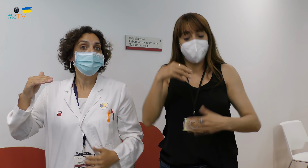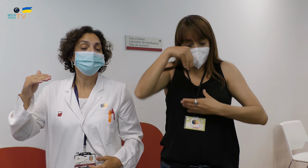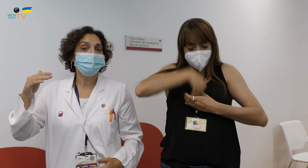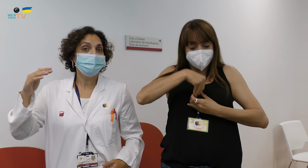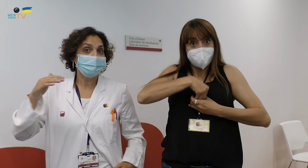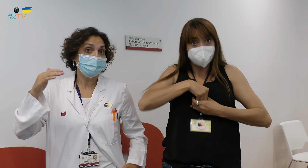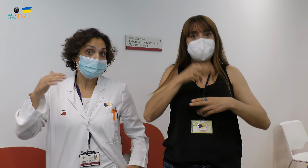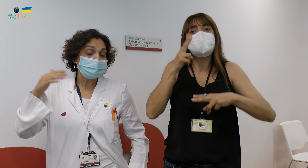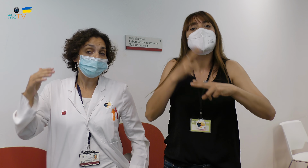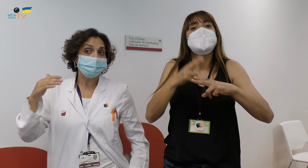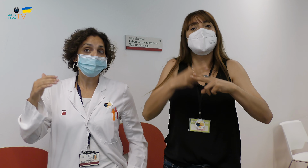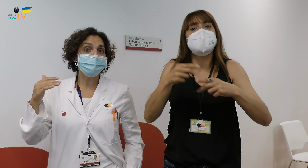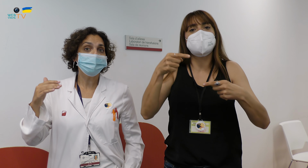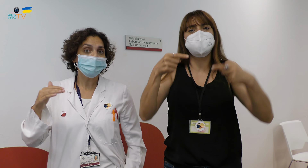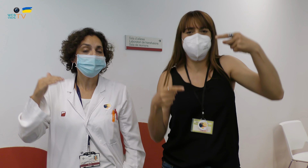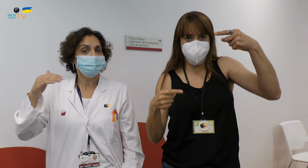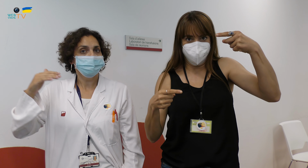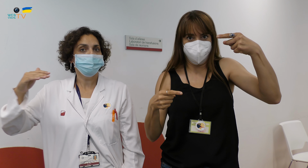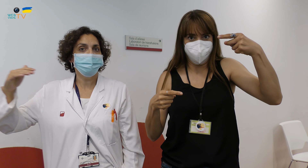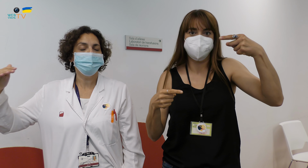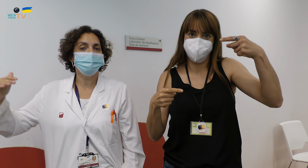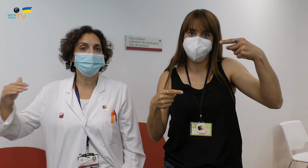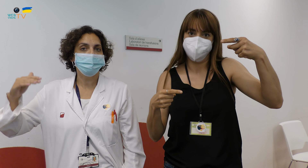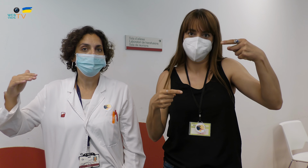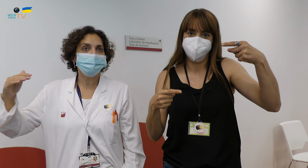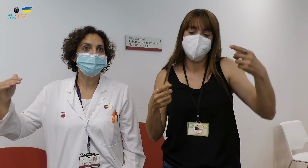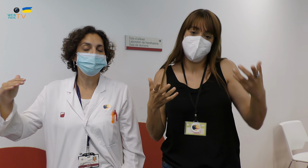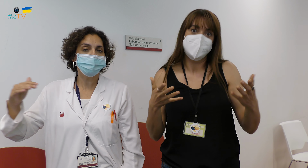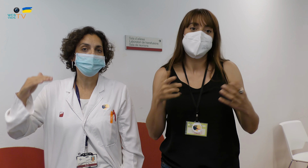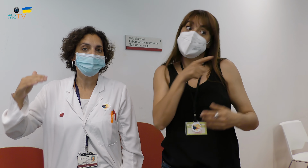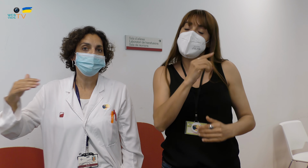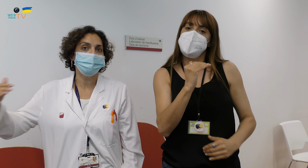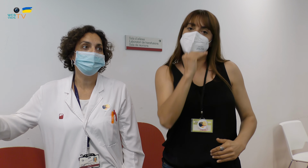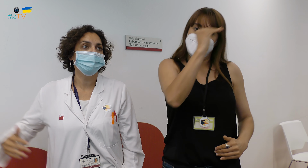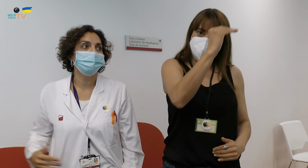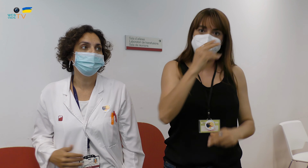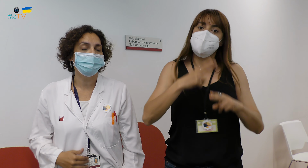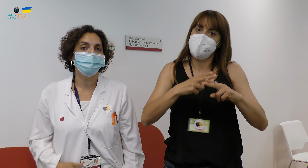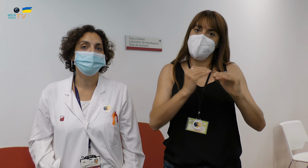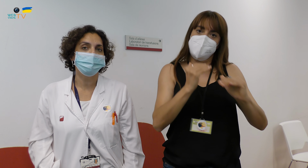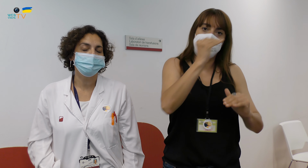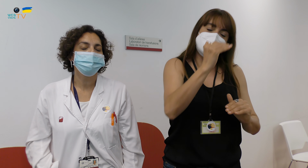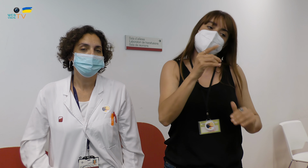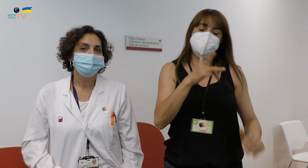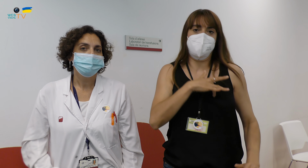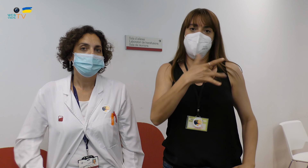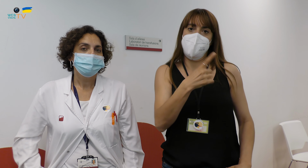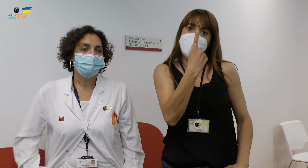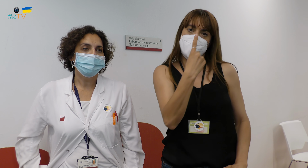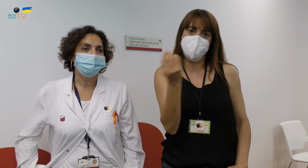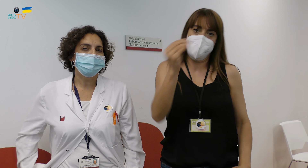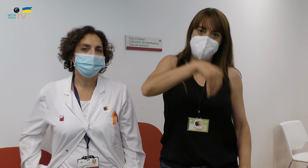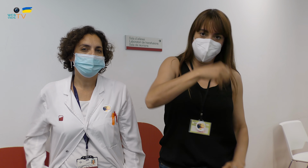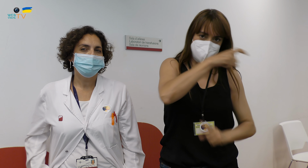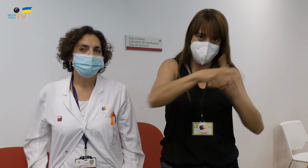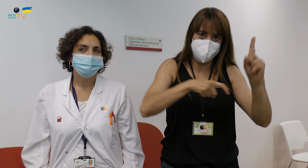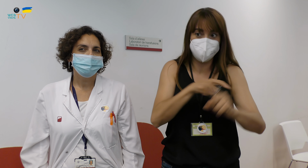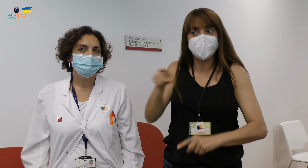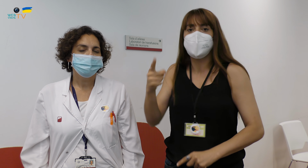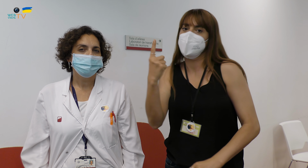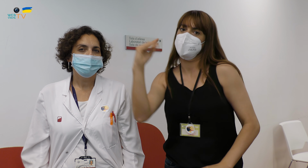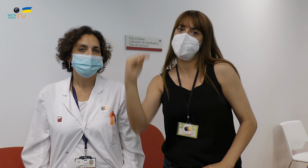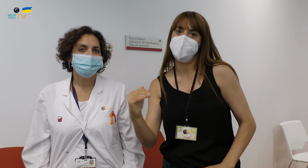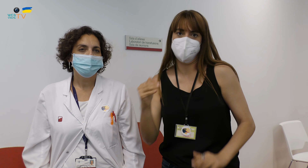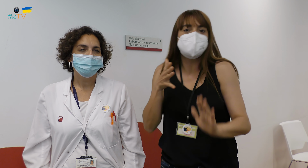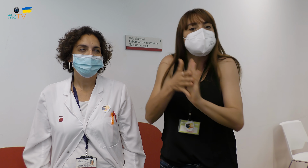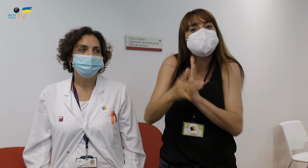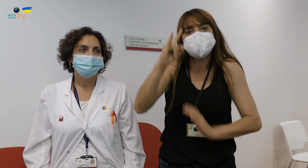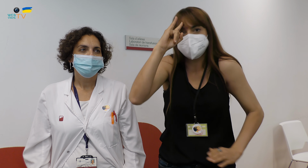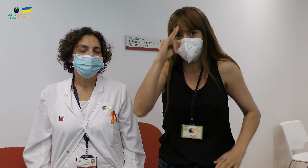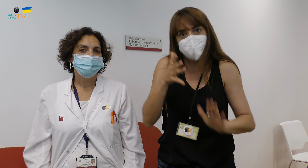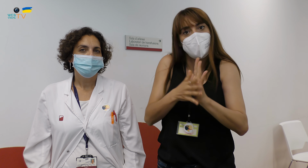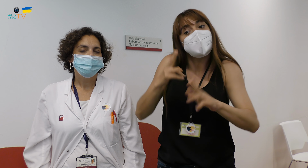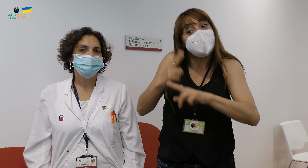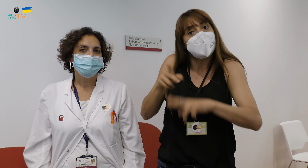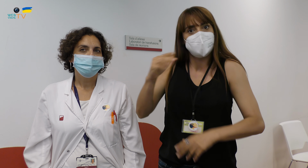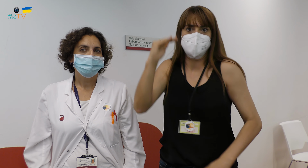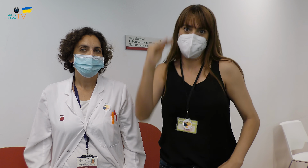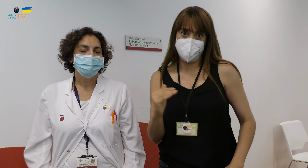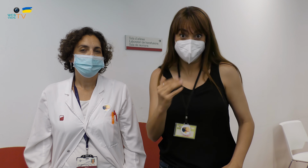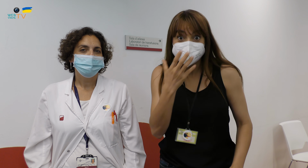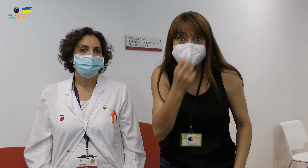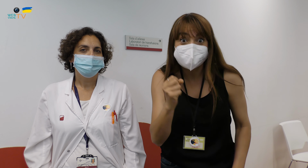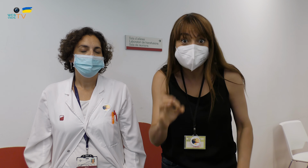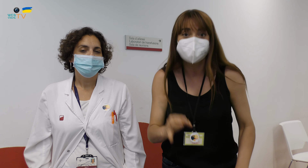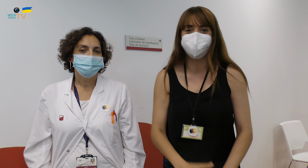els nivells de ferro en sang acostuma a ser més alt i se’ls permet alguna donació més que a les dones.